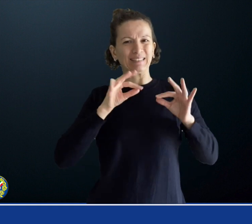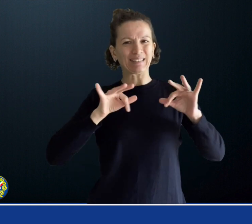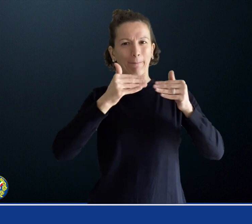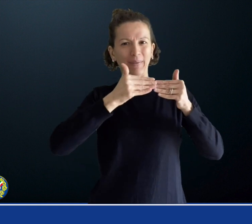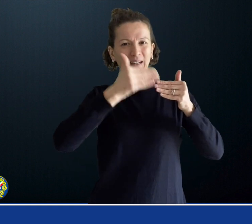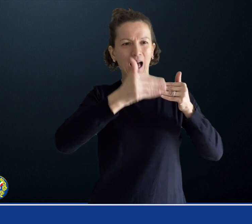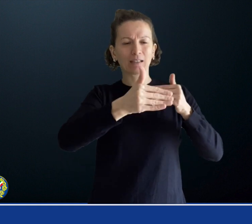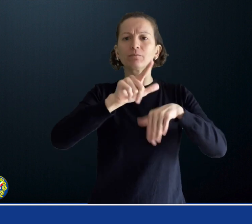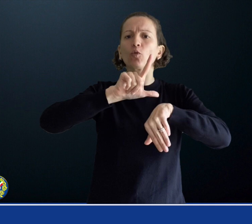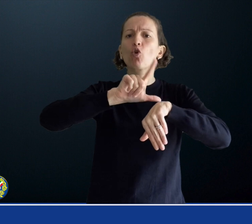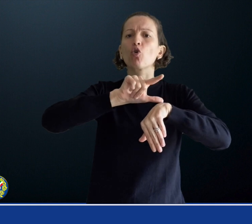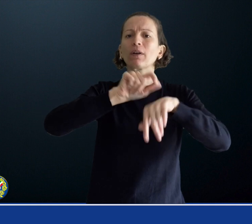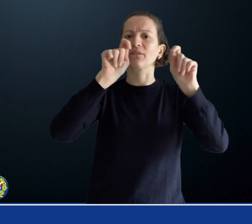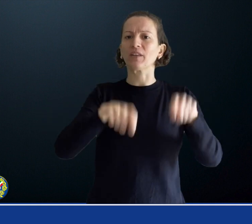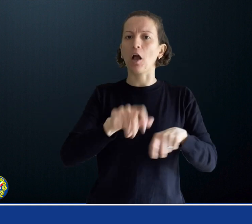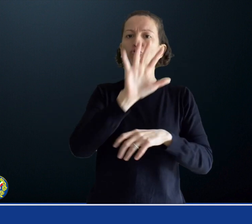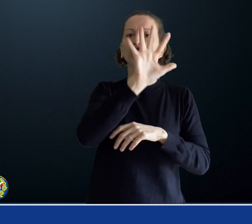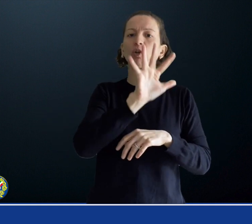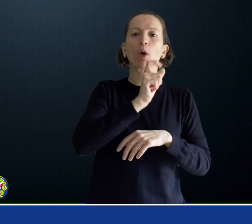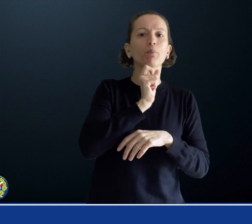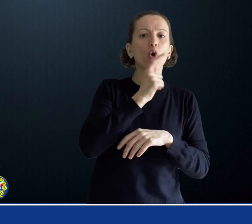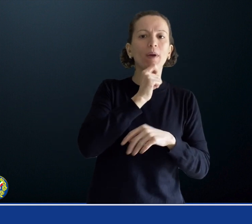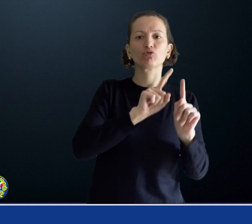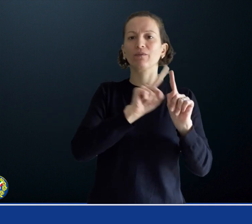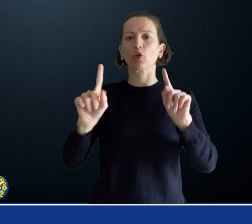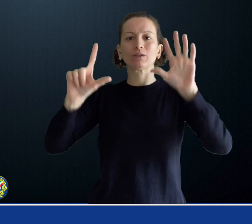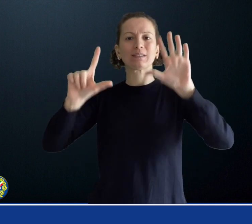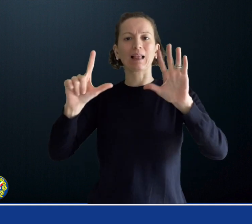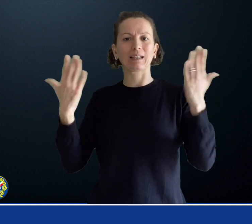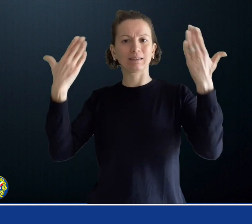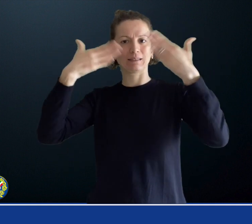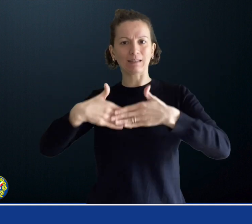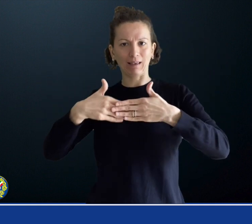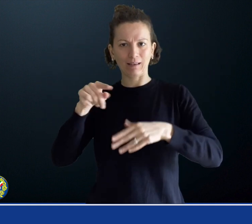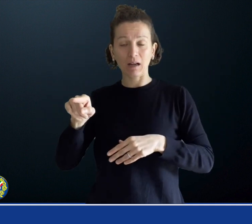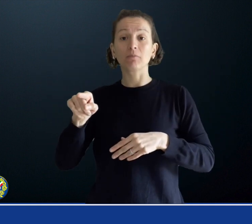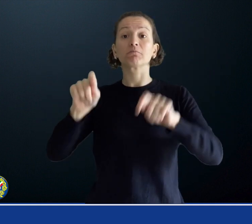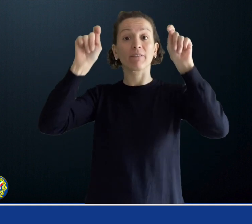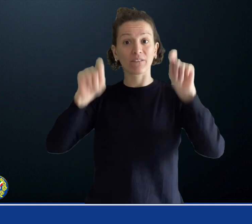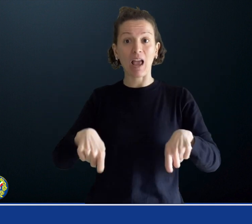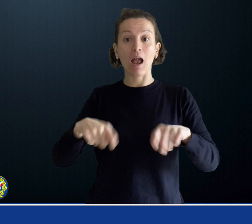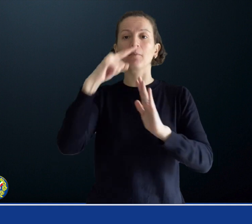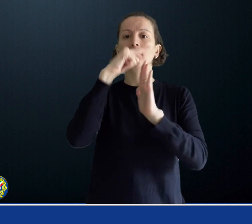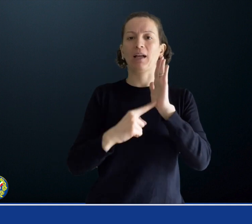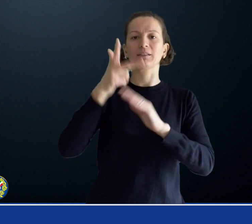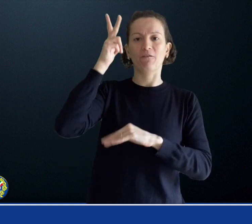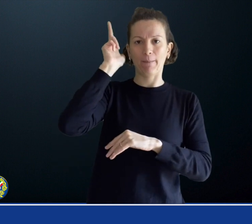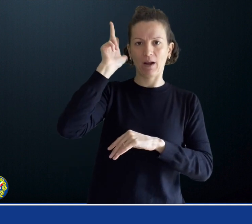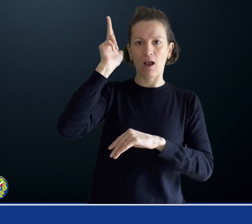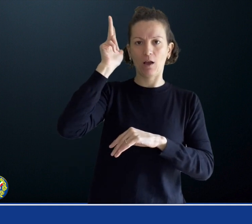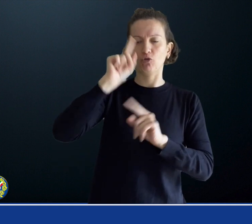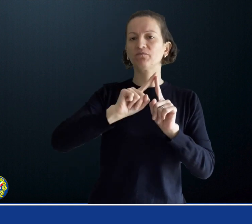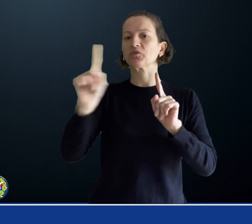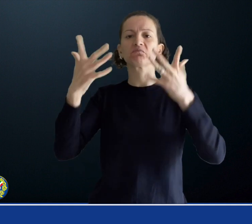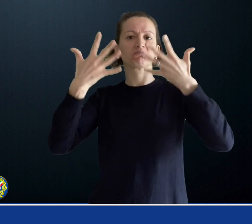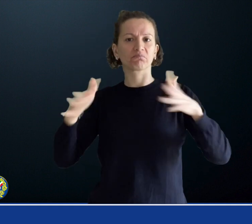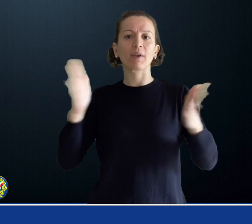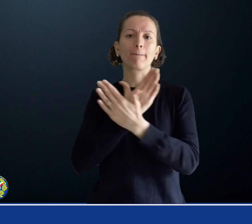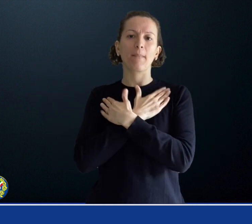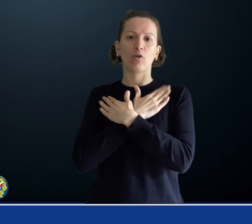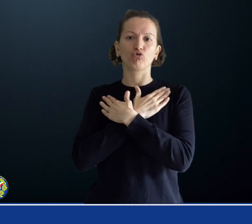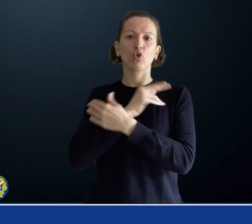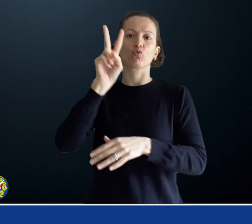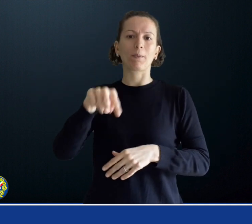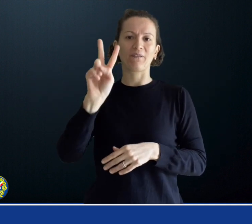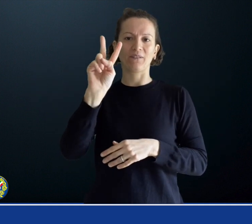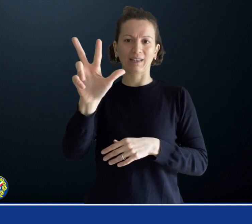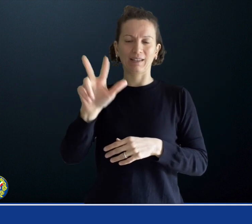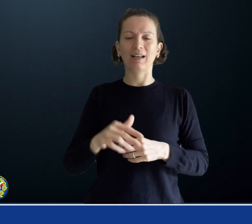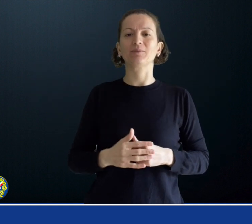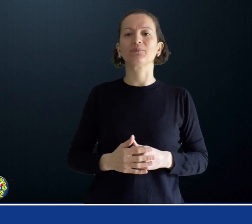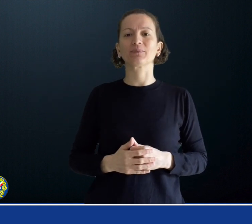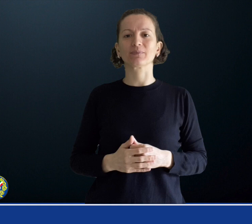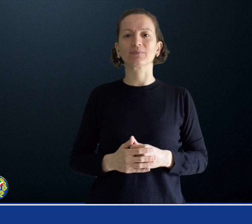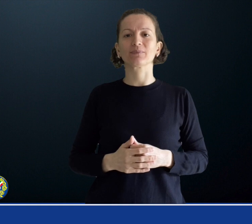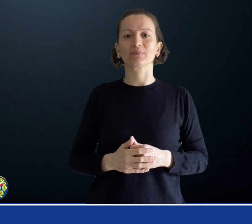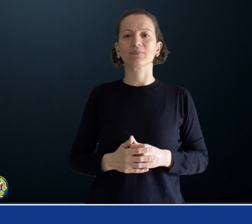Il ciclo di seminari, che si svolgeranno dalle ore 17.00 alle ore 19.00, avrà inizio nel mese di febbraio e terminerà nel mese di maggio 2023.